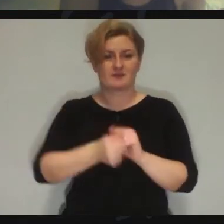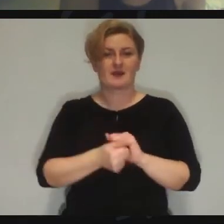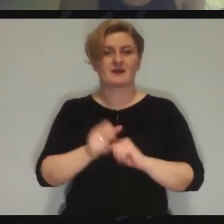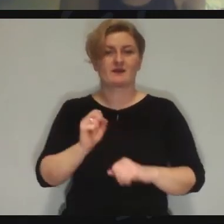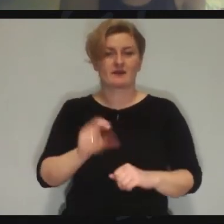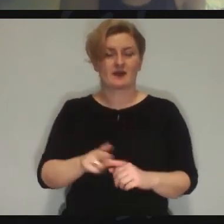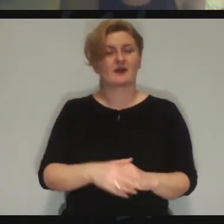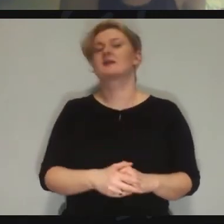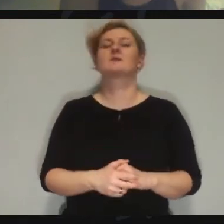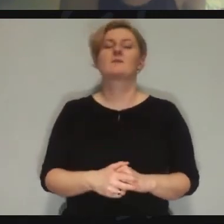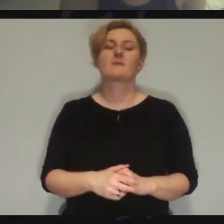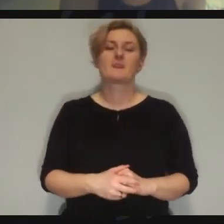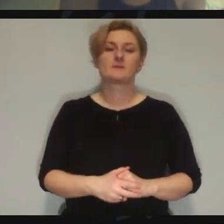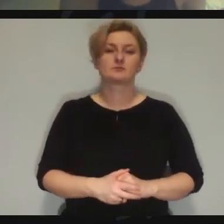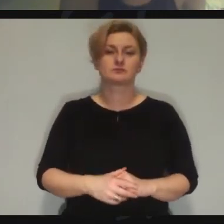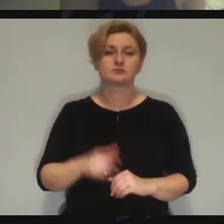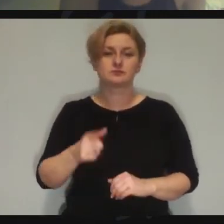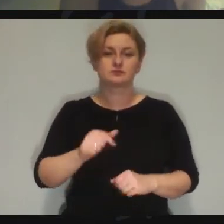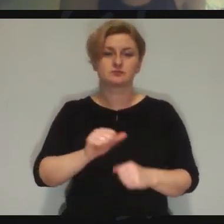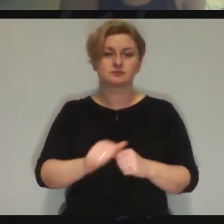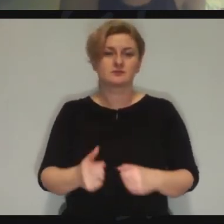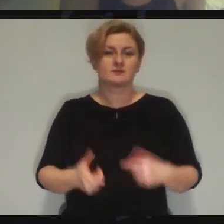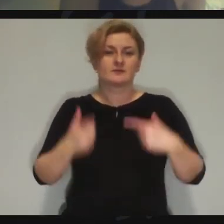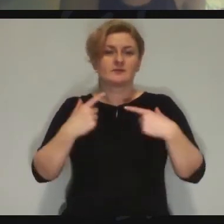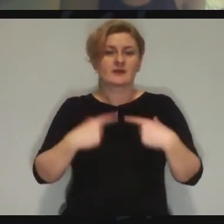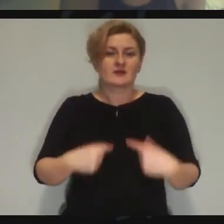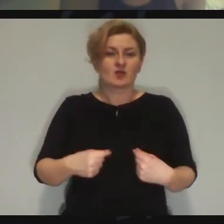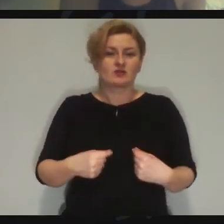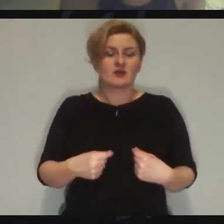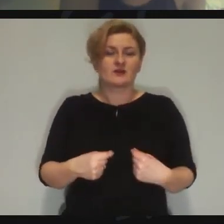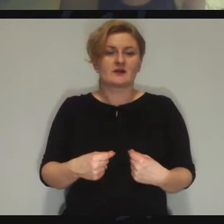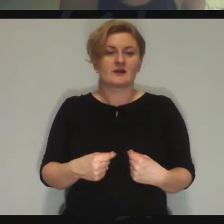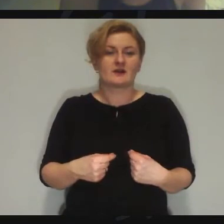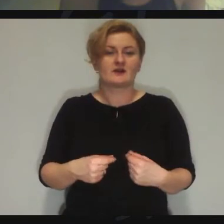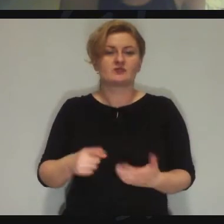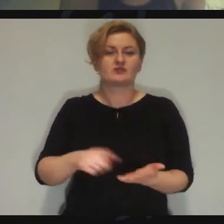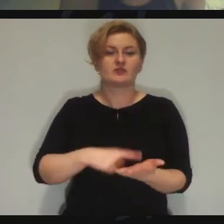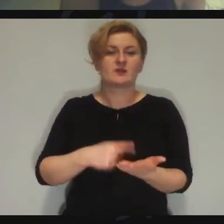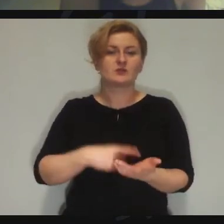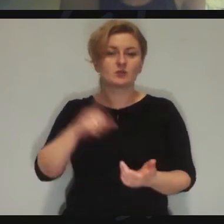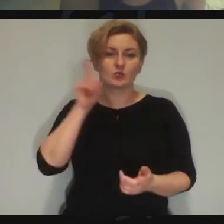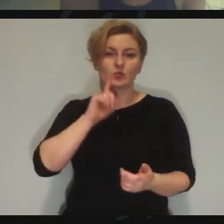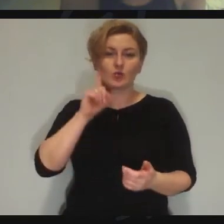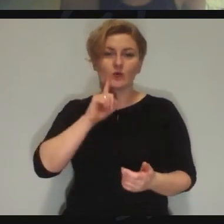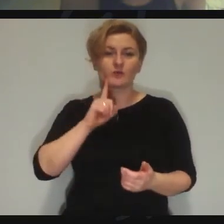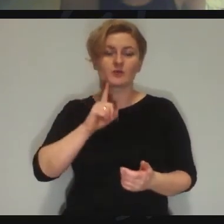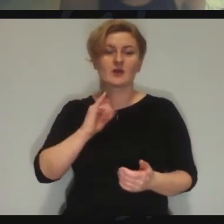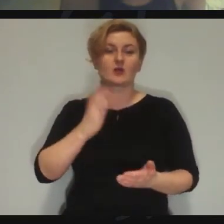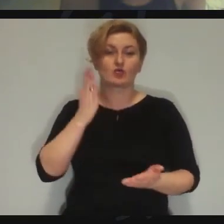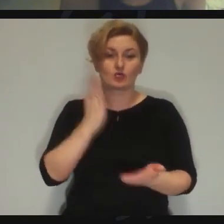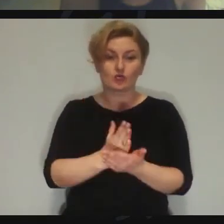często chłopcy, którzy mogą opuścić ośrodek,